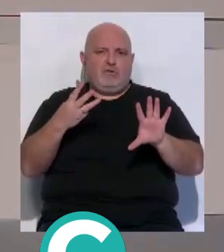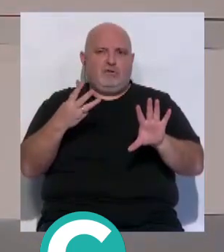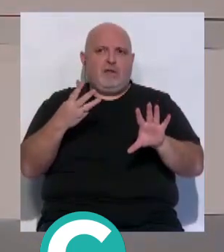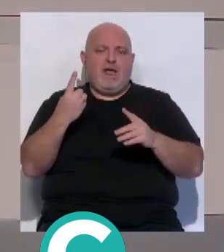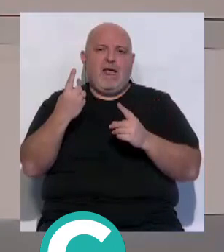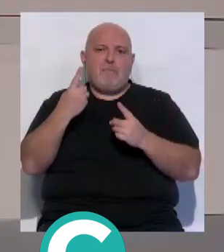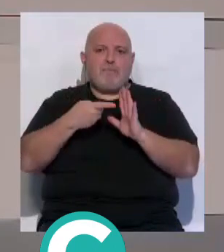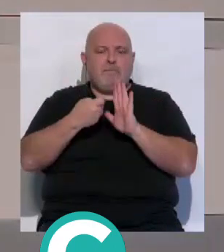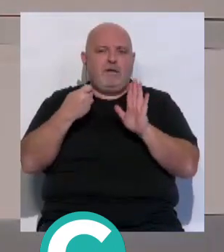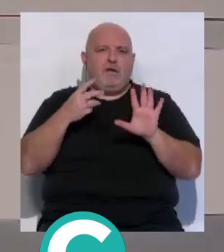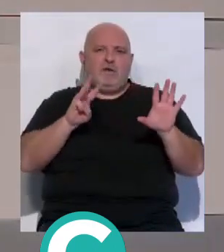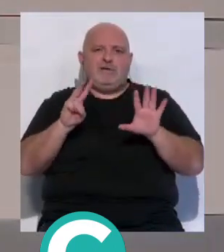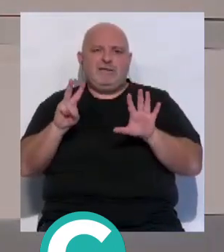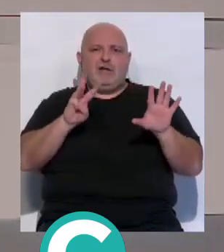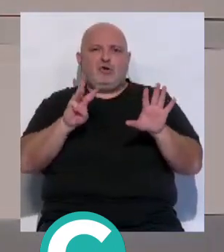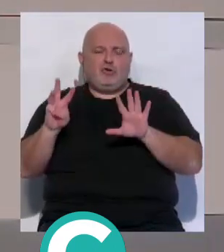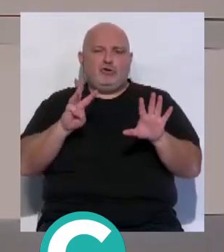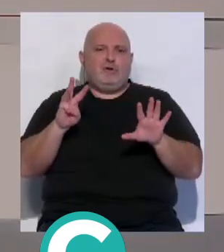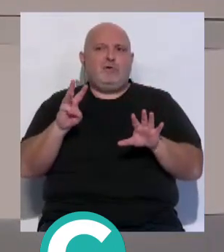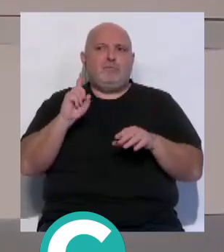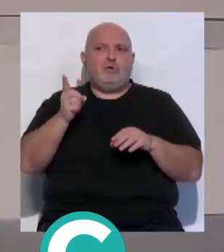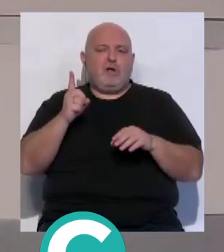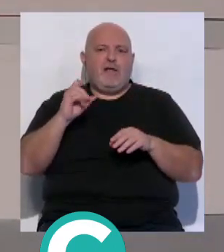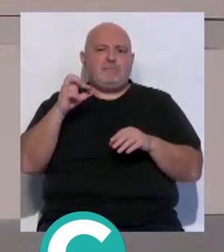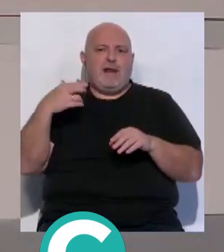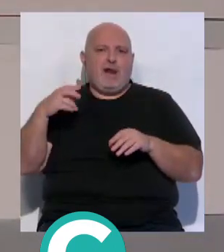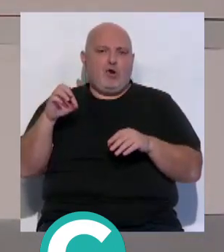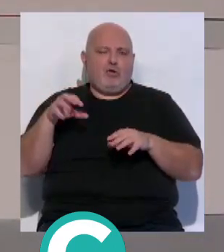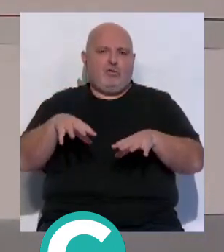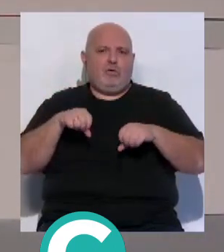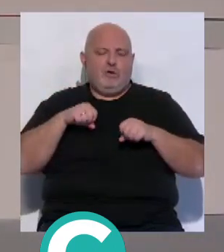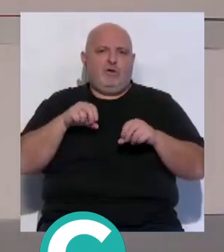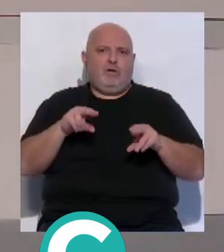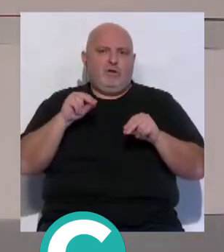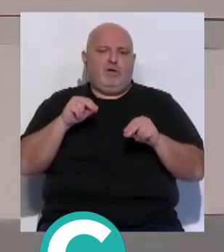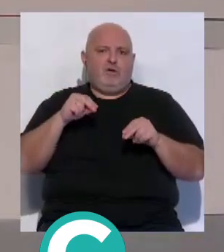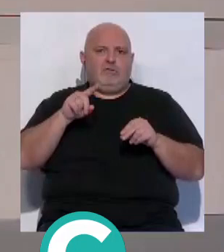excepción de la temporada 87 88 que tuvo Víctor espárrago aquí que se terminó décimo segundo la